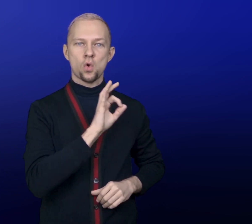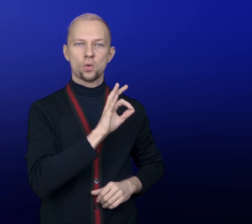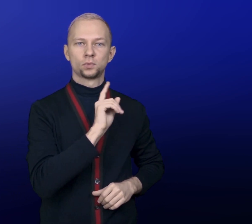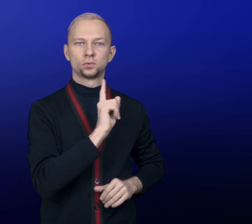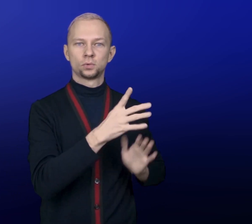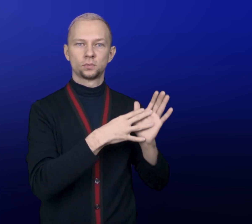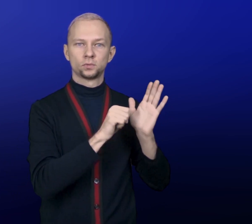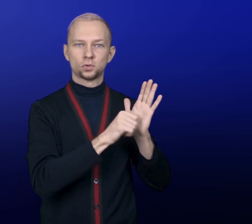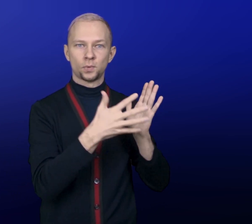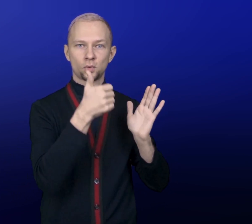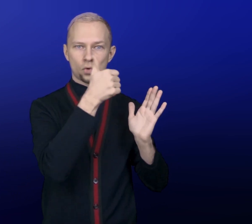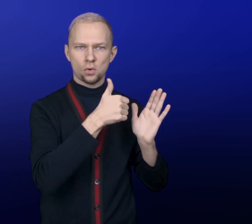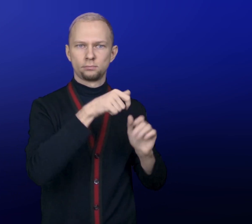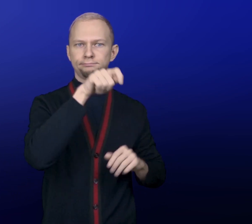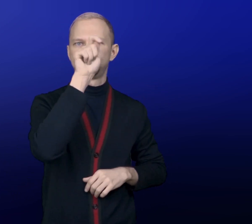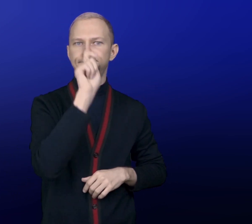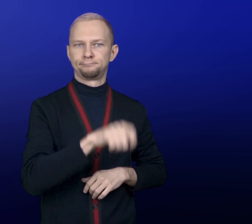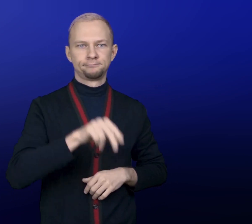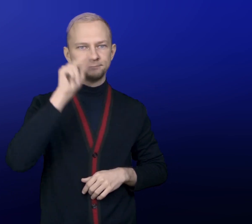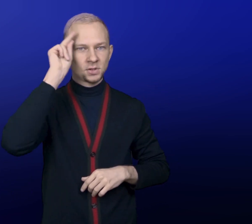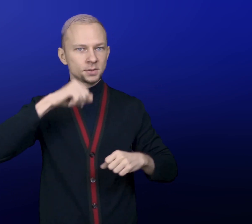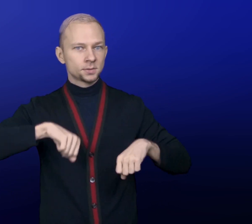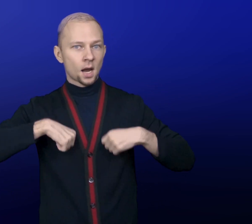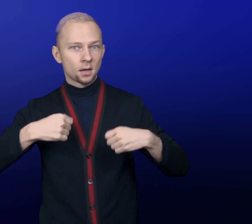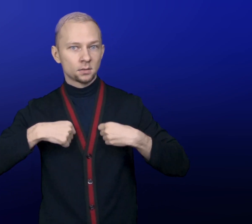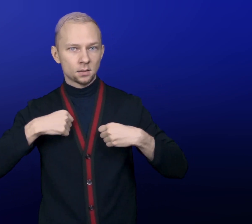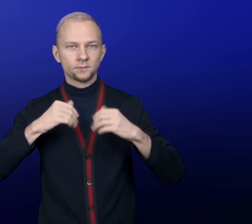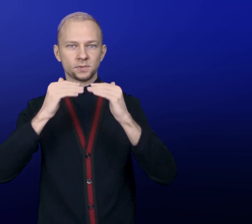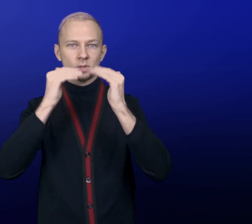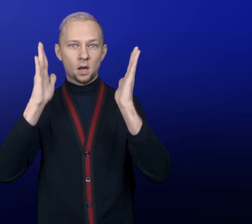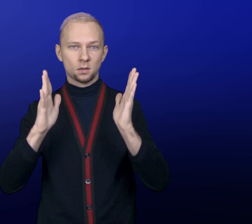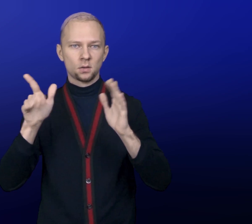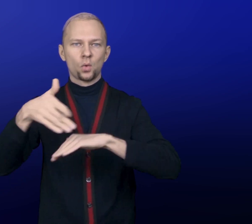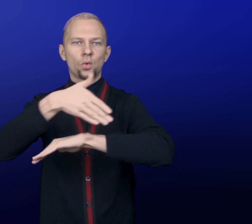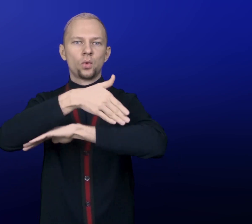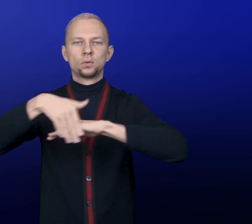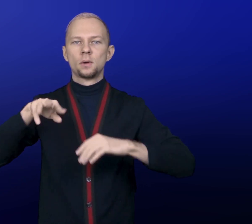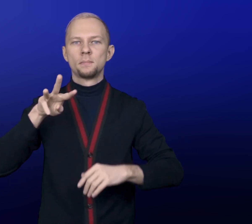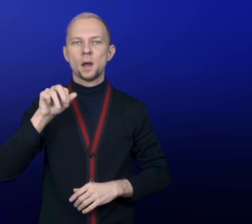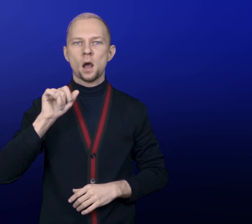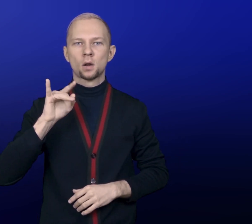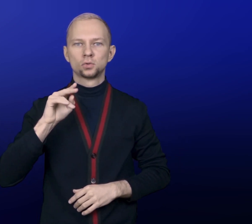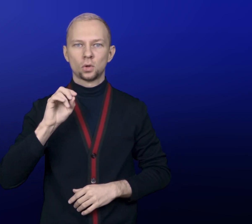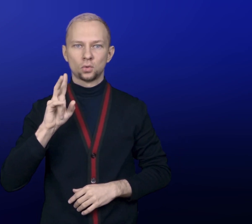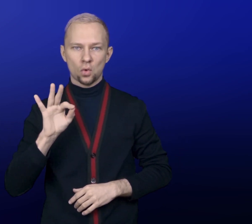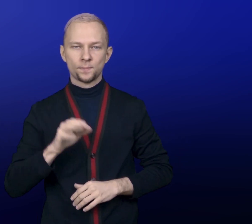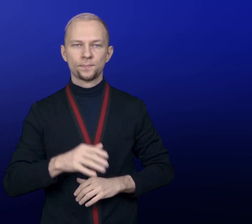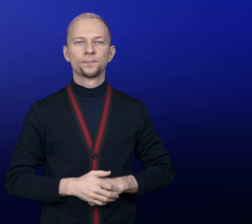С октября 1965 года начались занятия в здании на ул. Марченко.